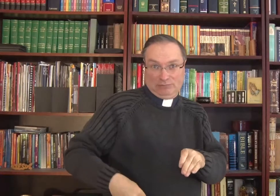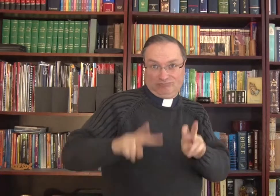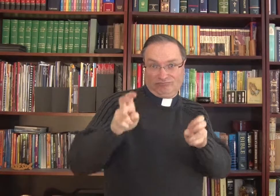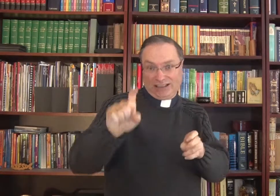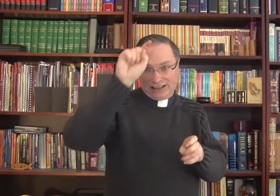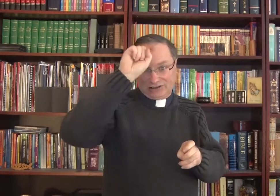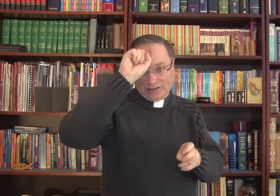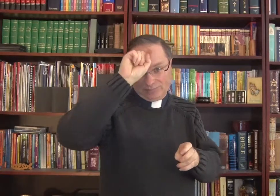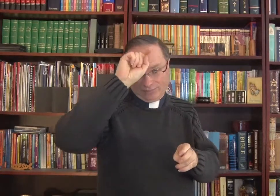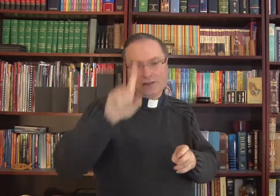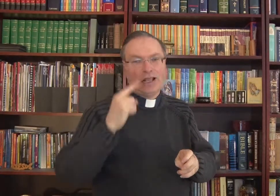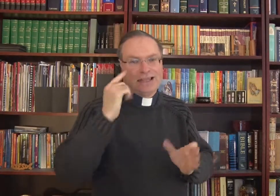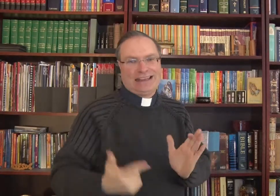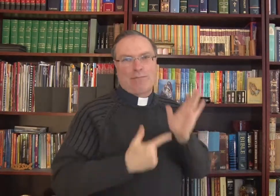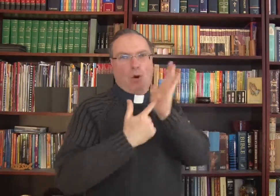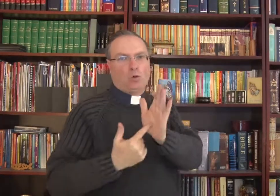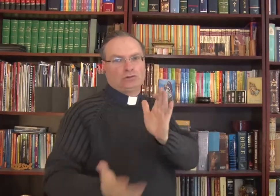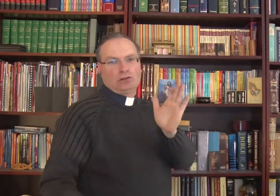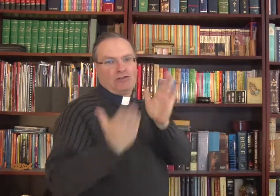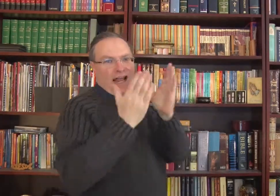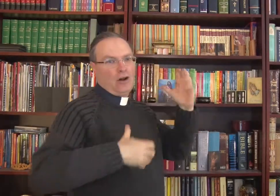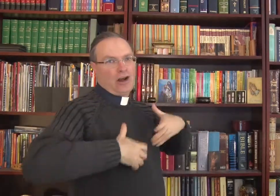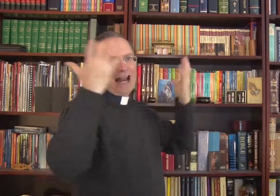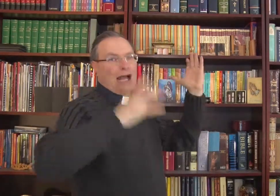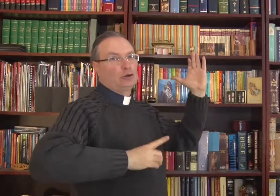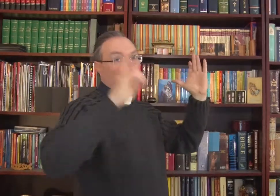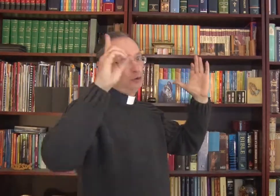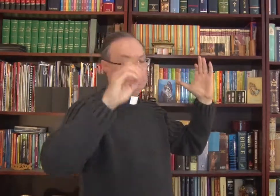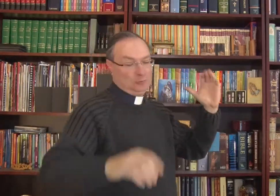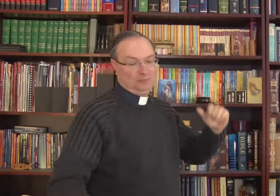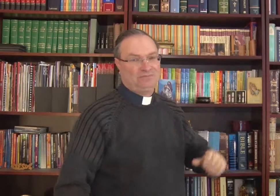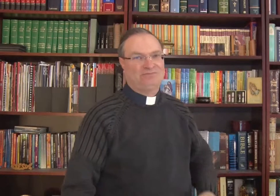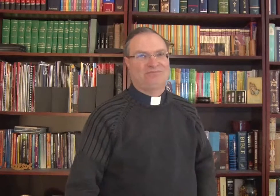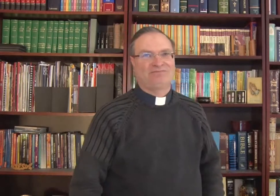(comme en Égypte) s’exposent à la colère de Dieu.